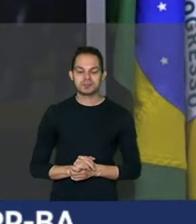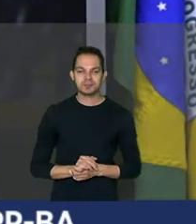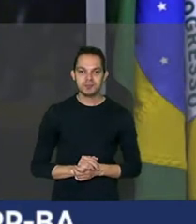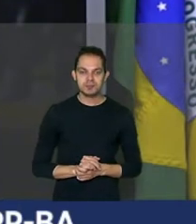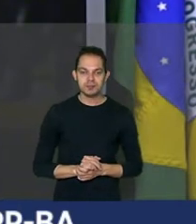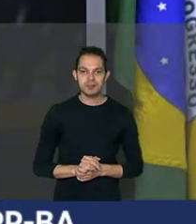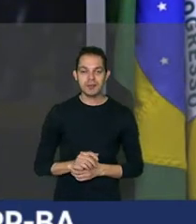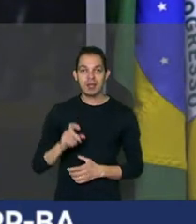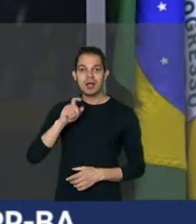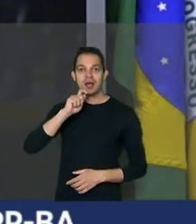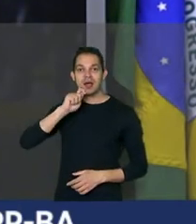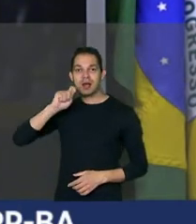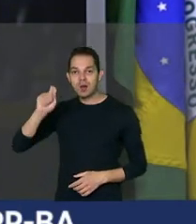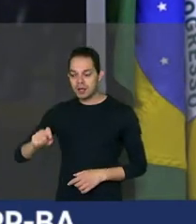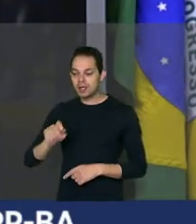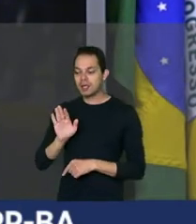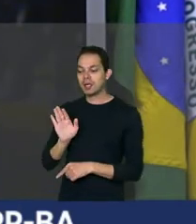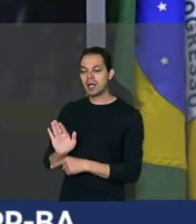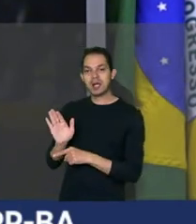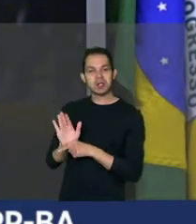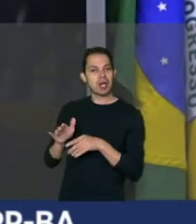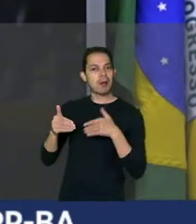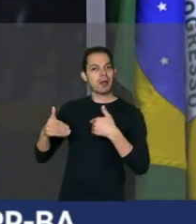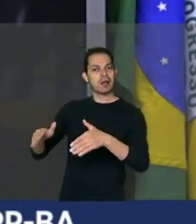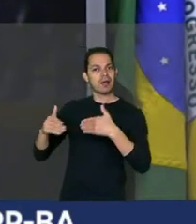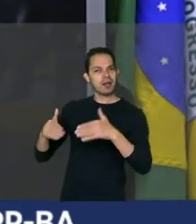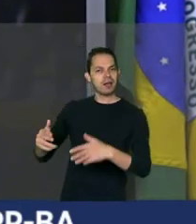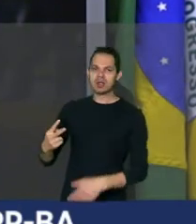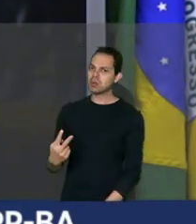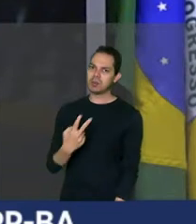A UCRÂNIA. NÃO DEIXEMOS ELA É PRÓPRIA SORTE PORQUE A